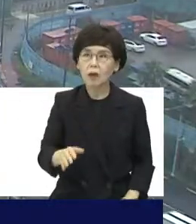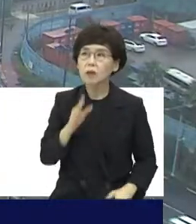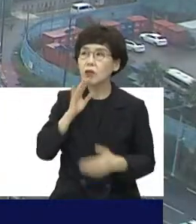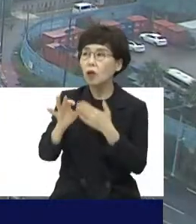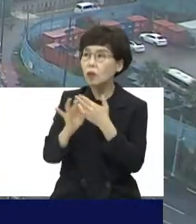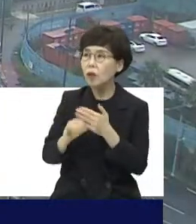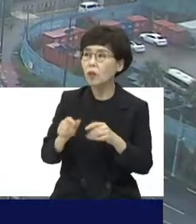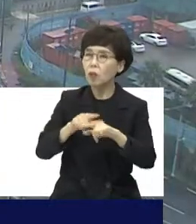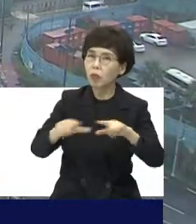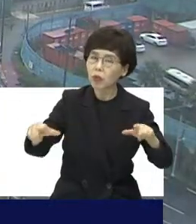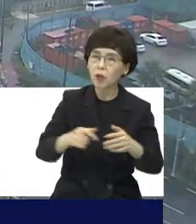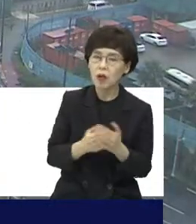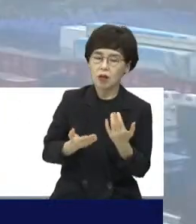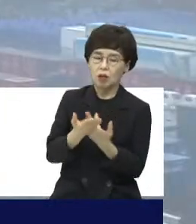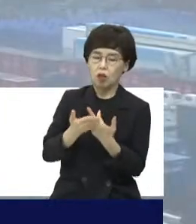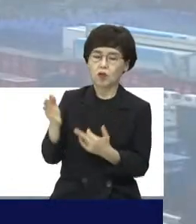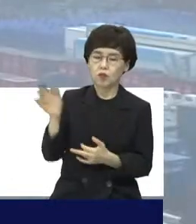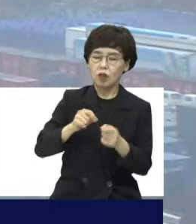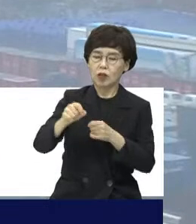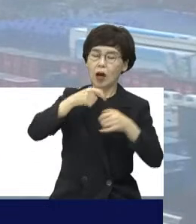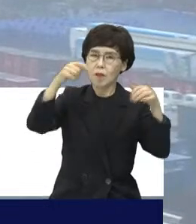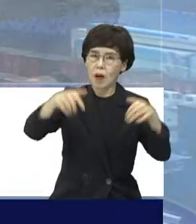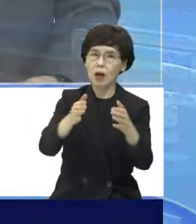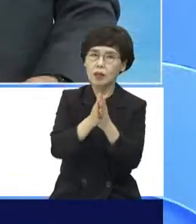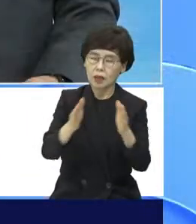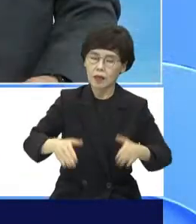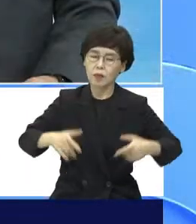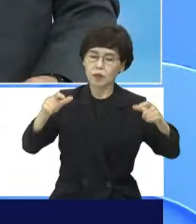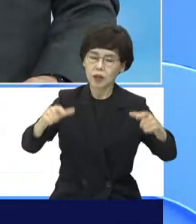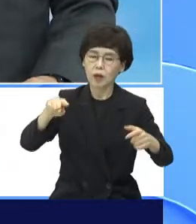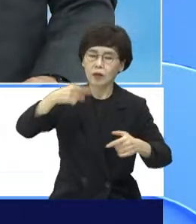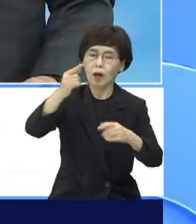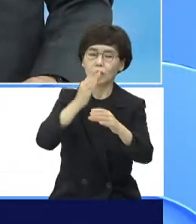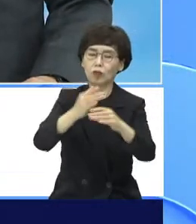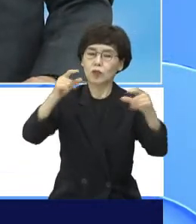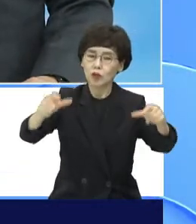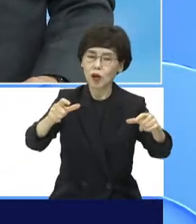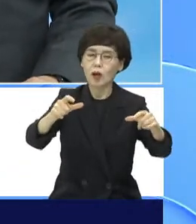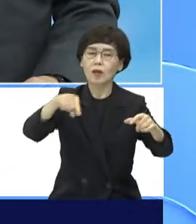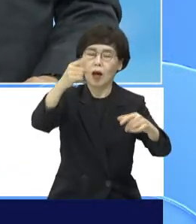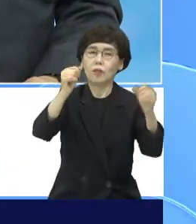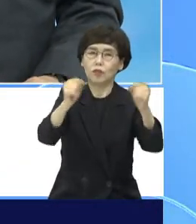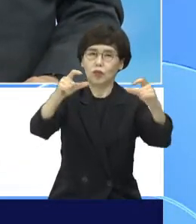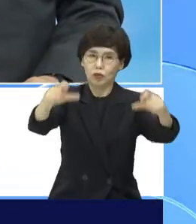제주도부터 장마가 시작돼서 남부 그리고 중부 이렇게 비가 올 텐데.